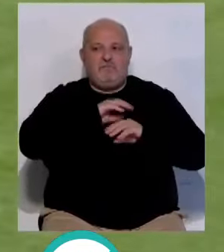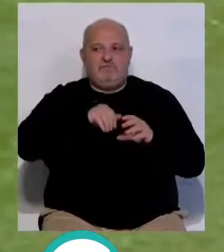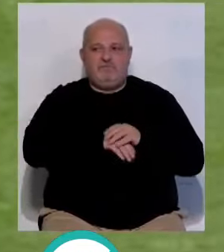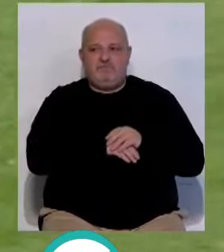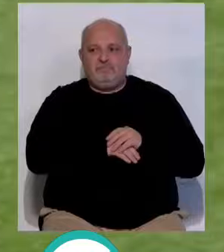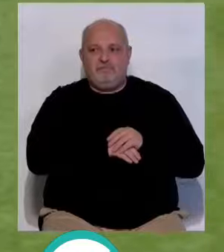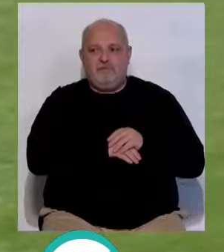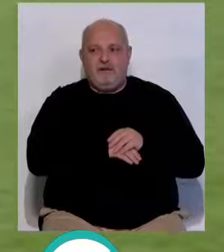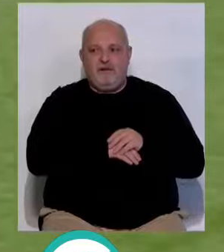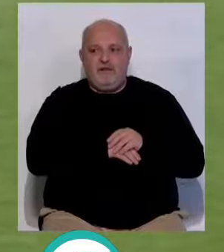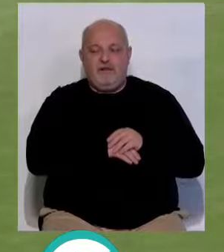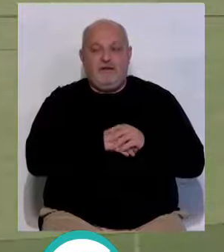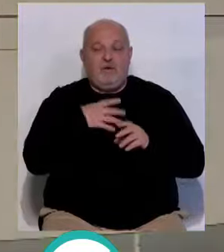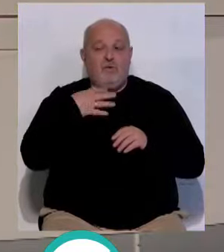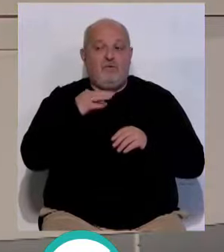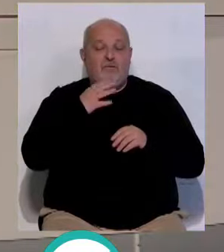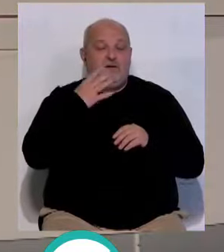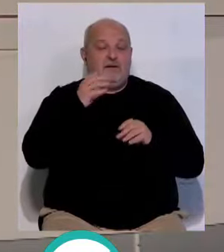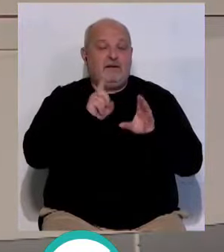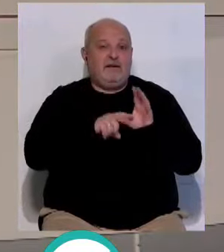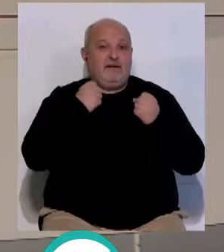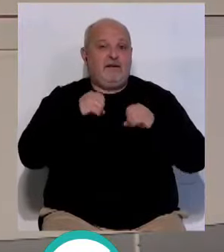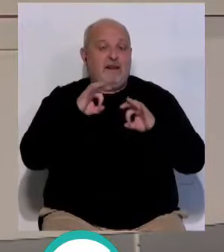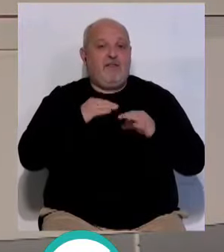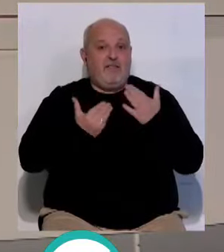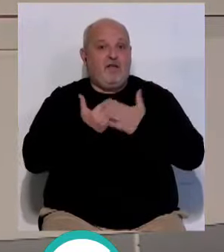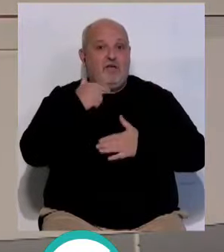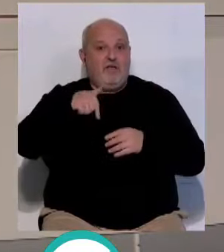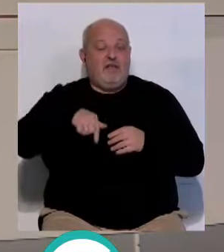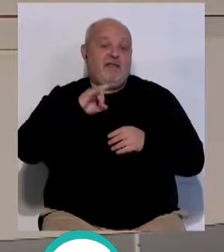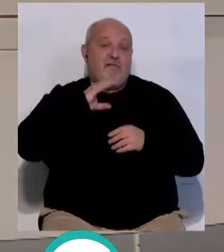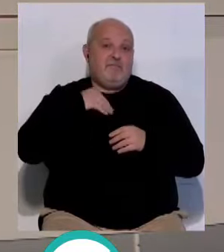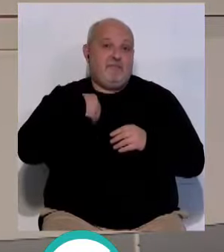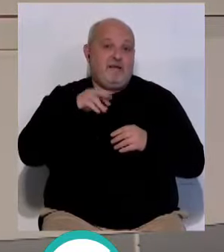Ledesma y el único futbolista que no ha entrenado en el día de hoy además de Roger que ya saben que